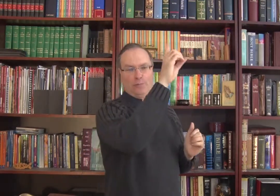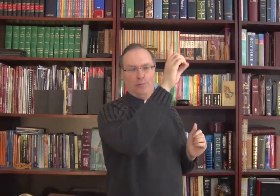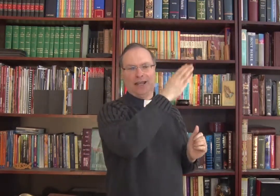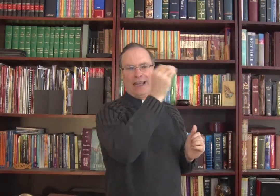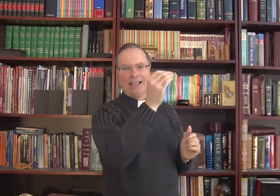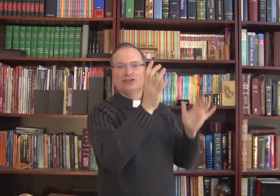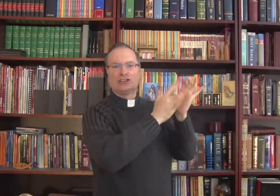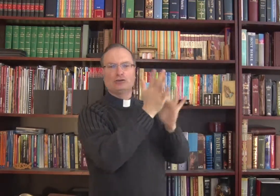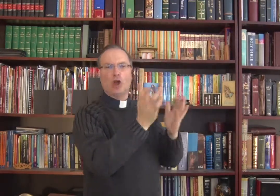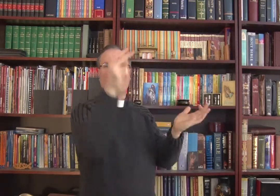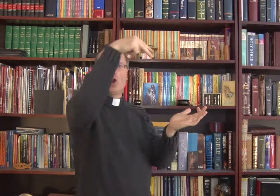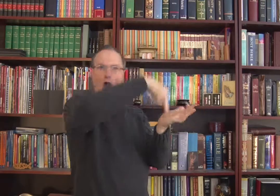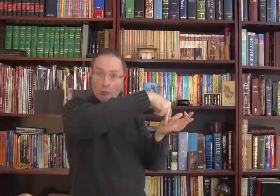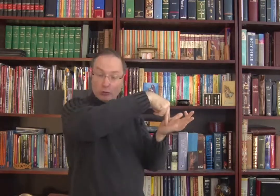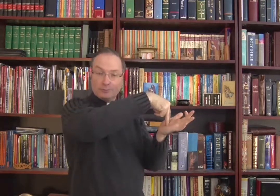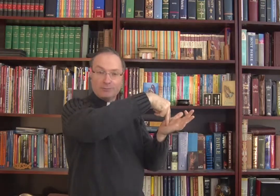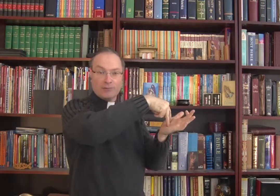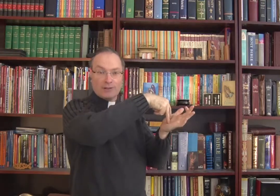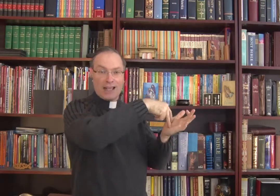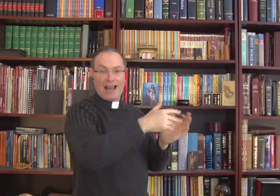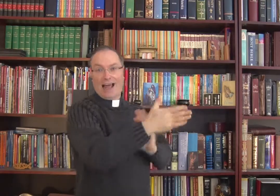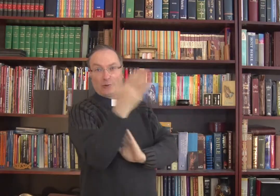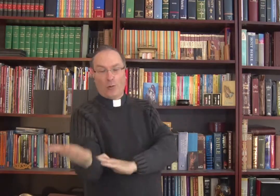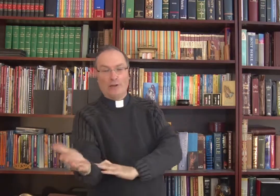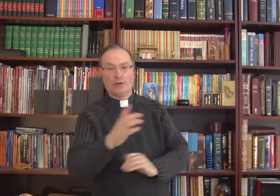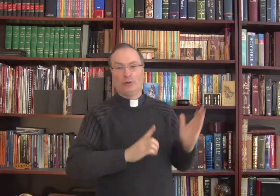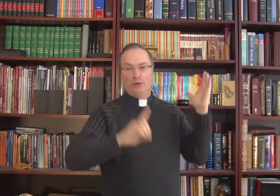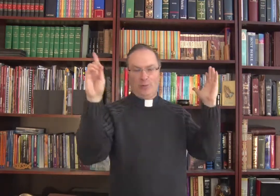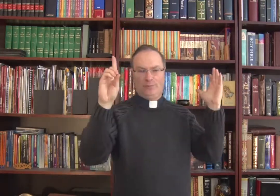et Jésus debout à la droite de Dieu.